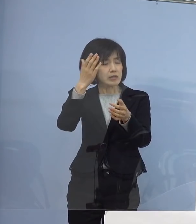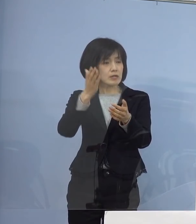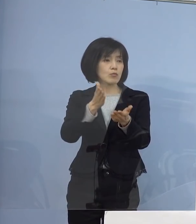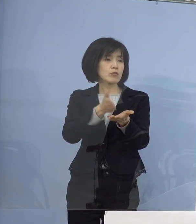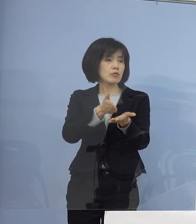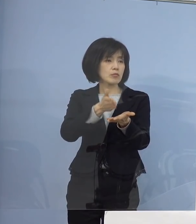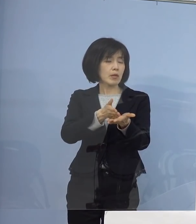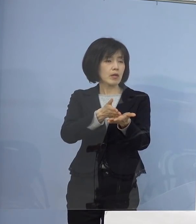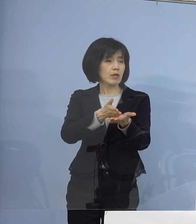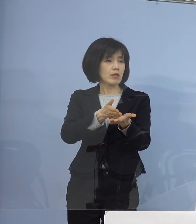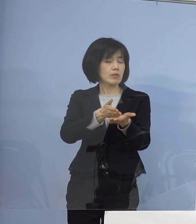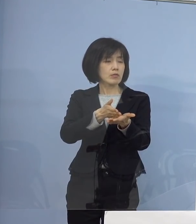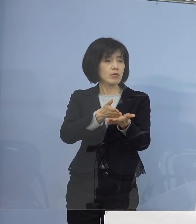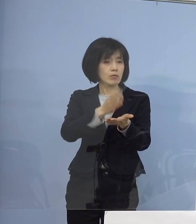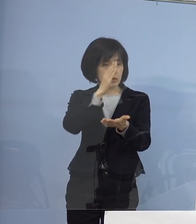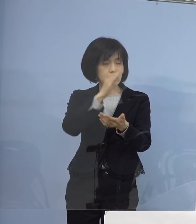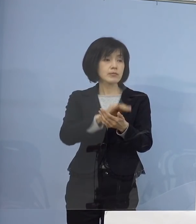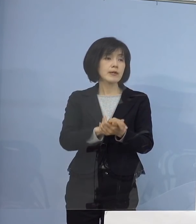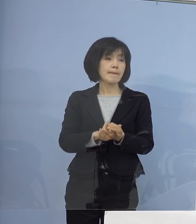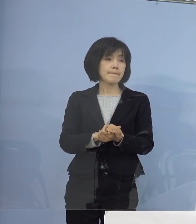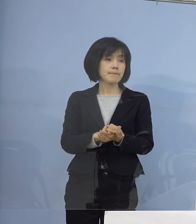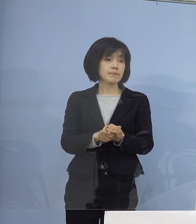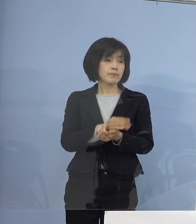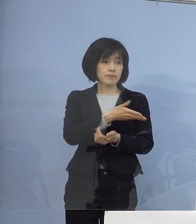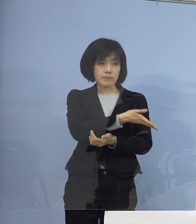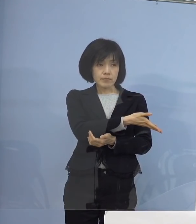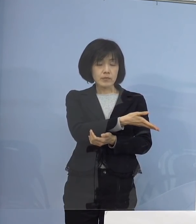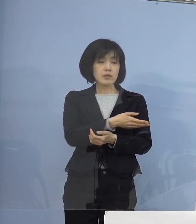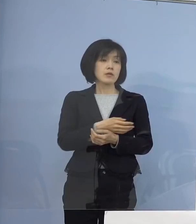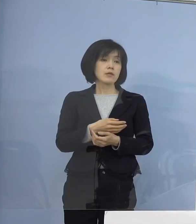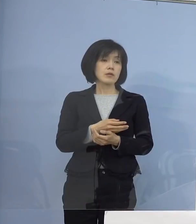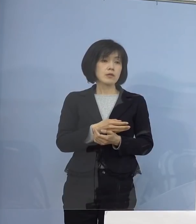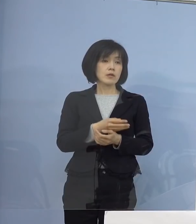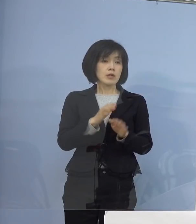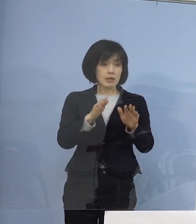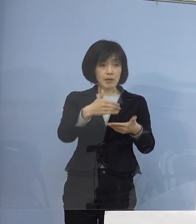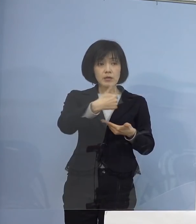（知事） あえて今の質問を細かく分析をするとね